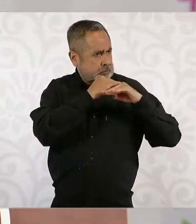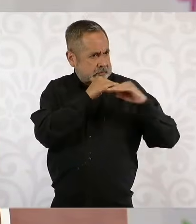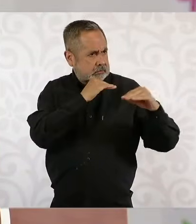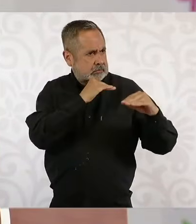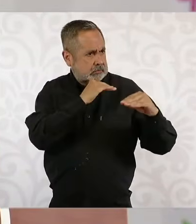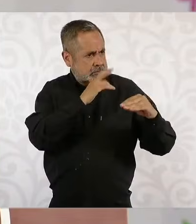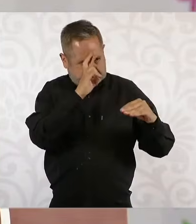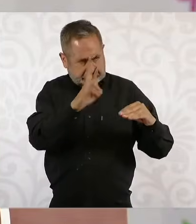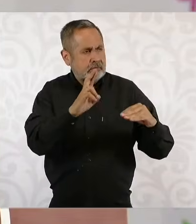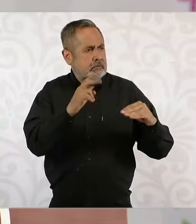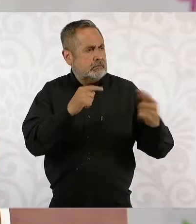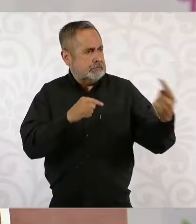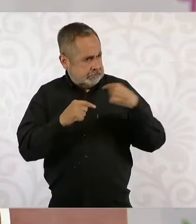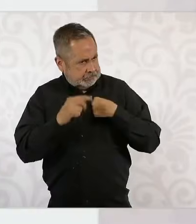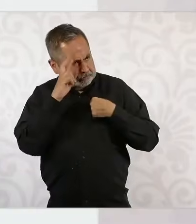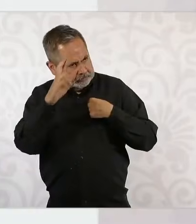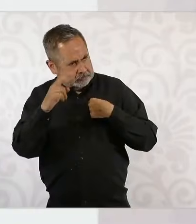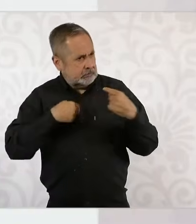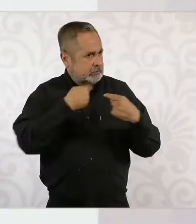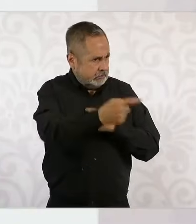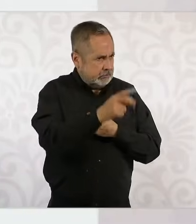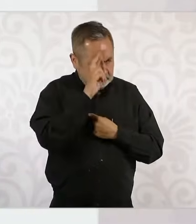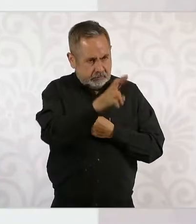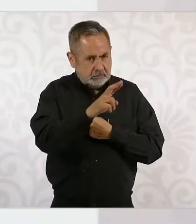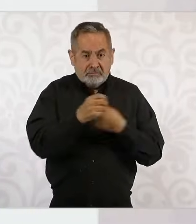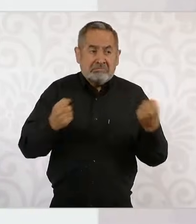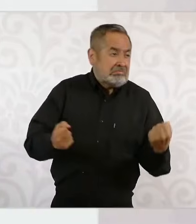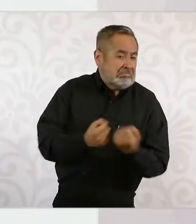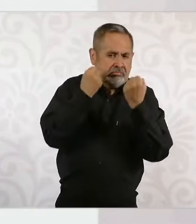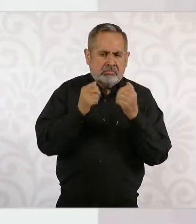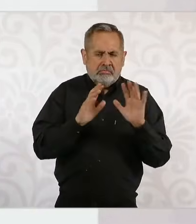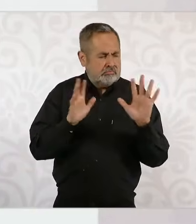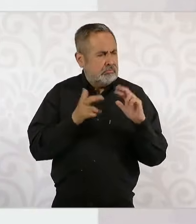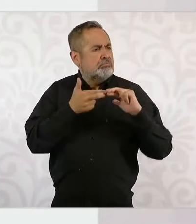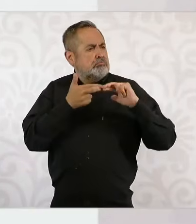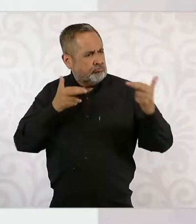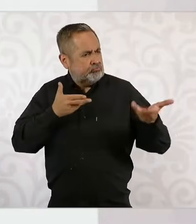pero buscando siempre que no haya confrontación, sino una buena relación y la solución de